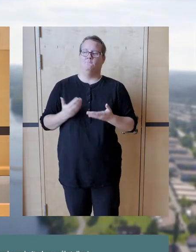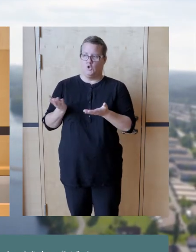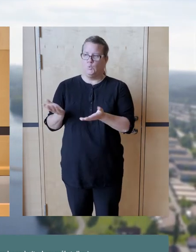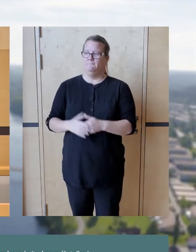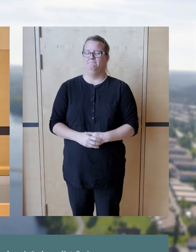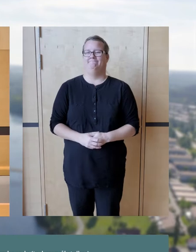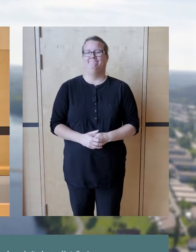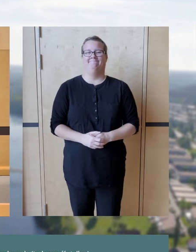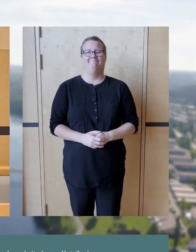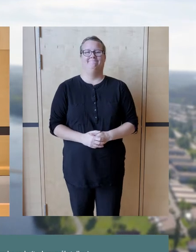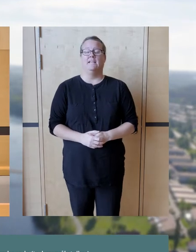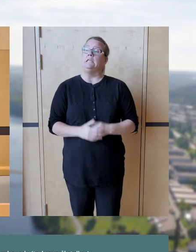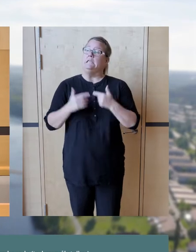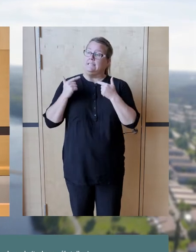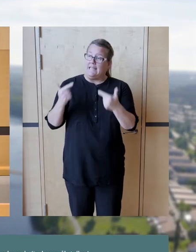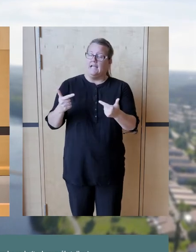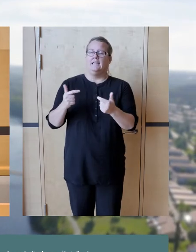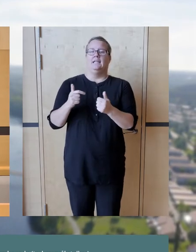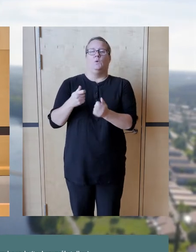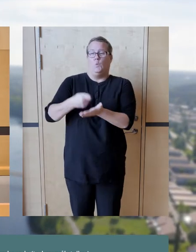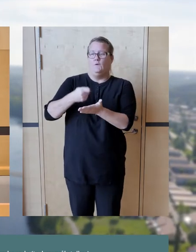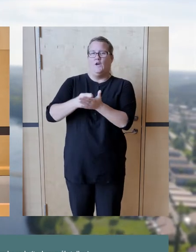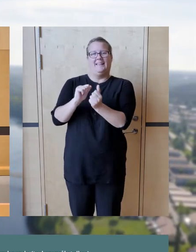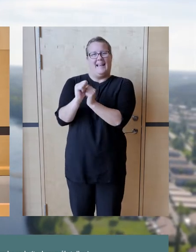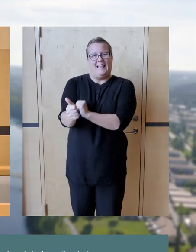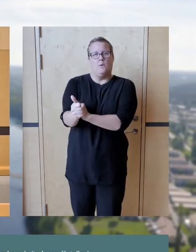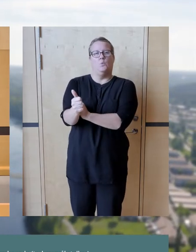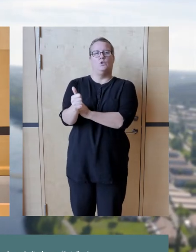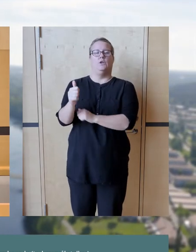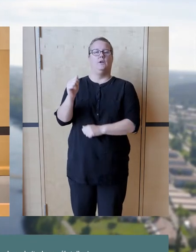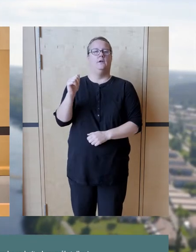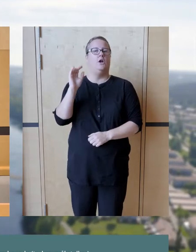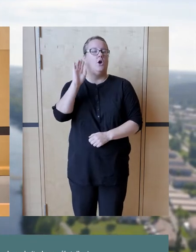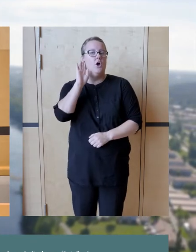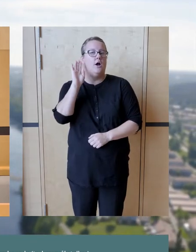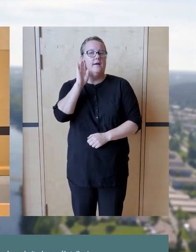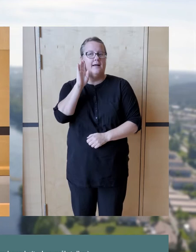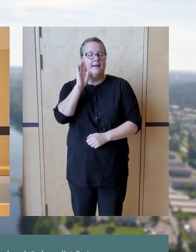Tack för det ordförande ledamöter och åhörare Det är väldigt väldigt